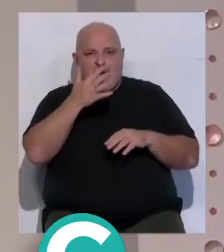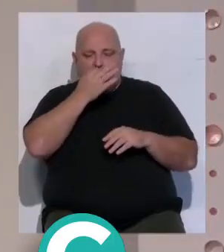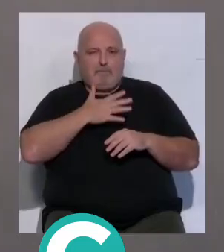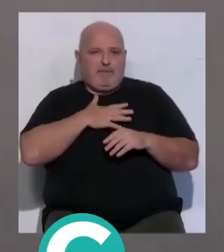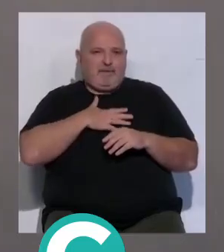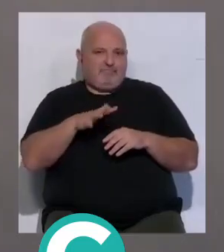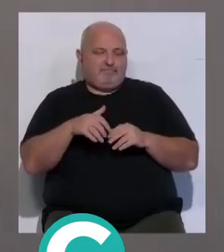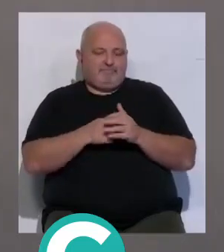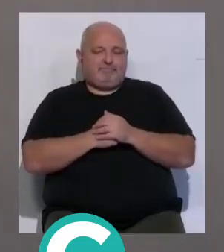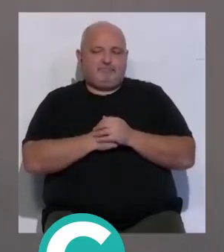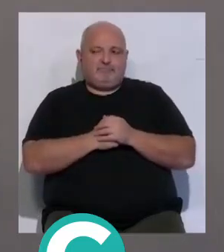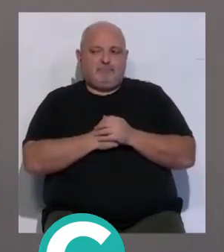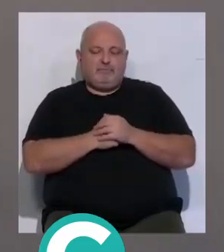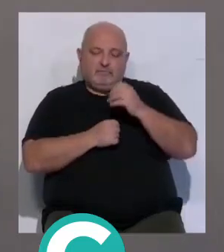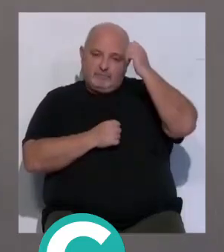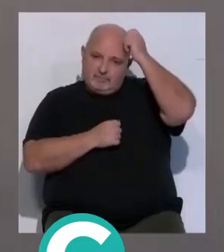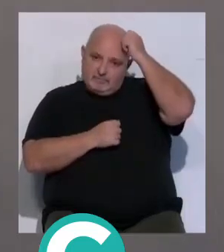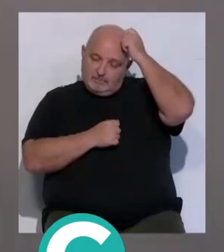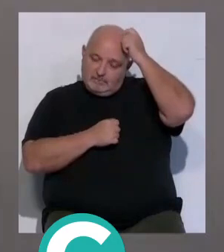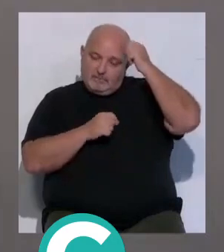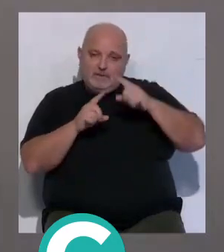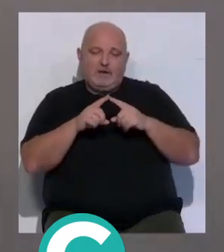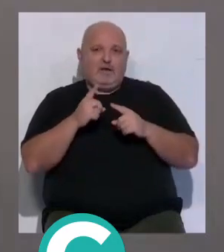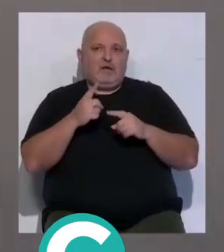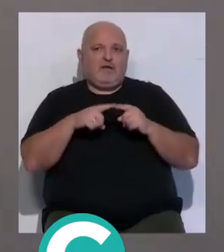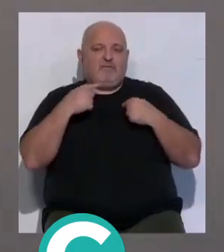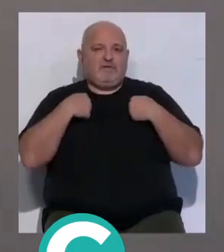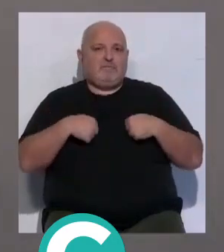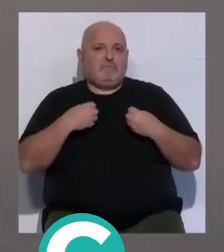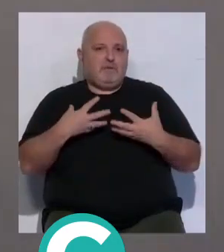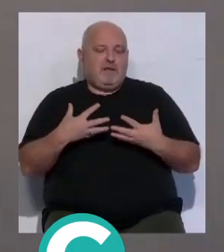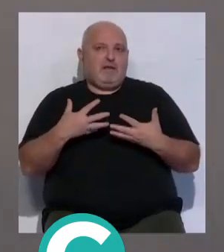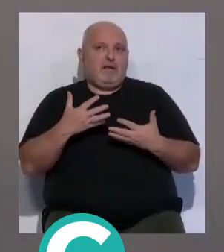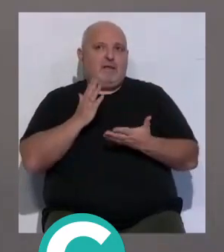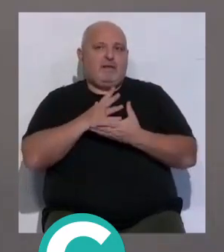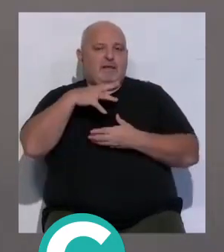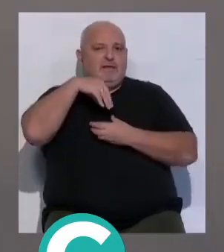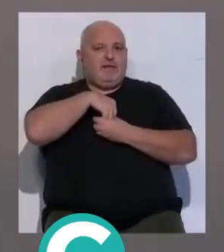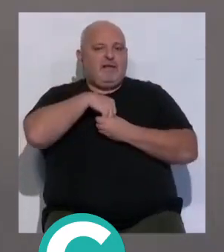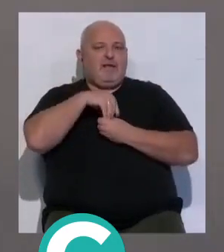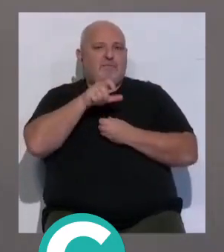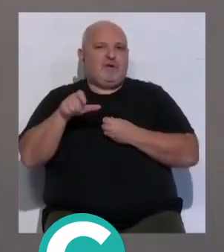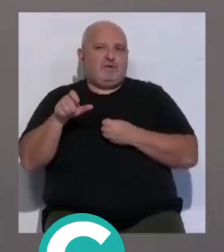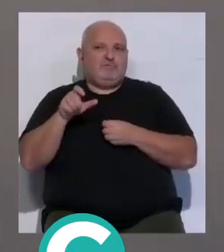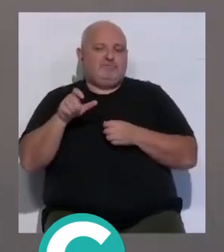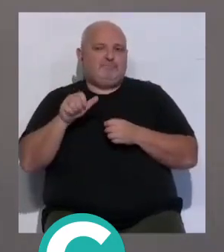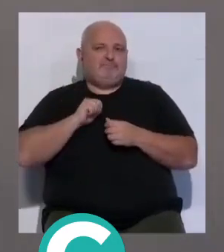sí estando bien a Físicamente pero claro que hay muchas personas que tienen algún